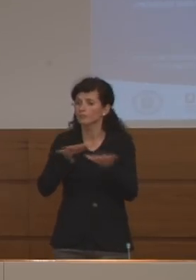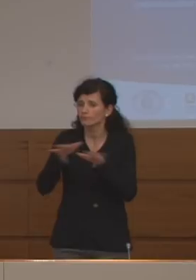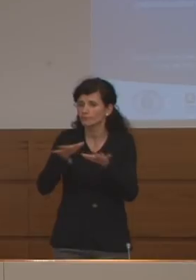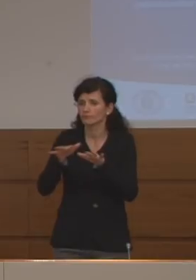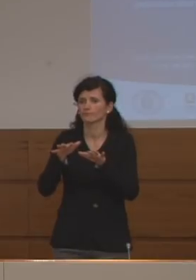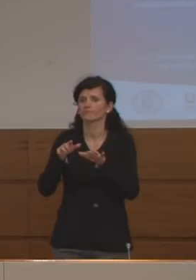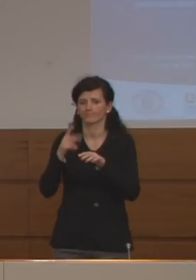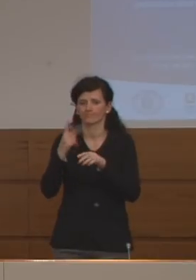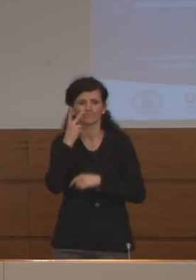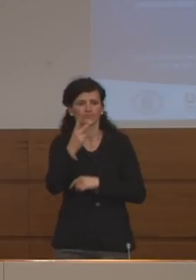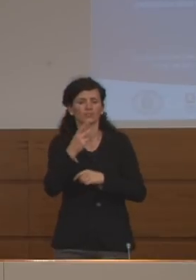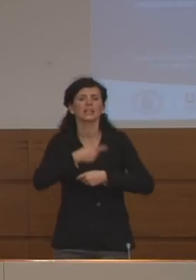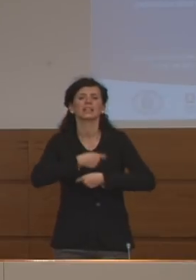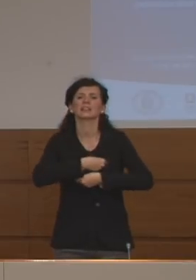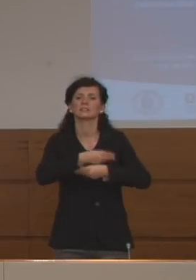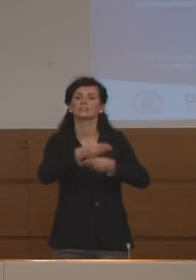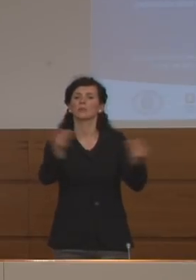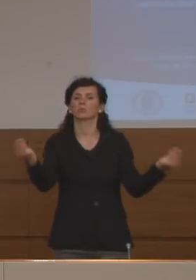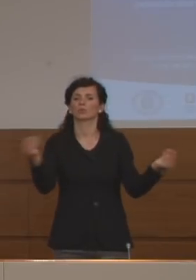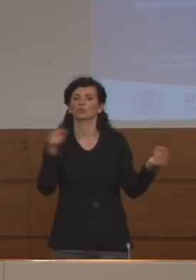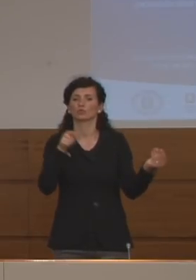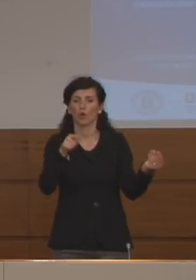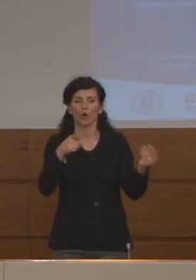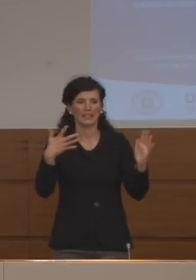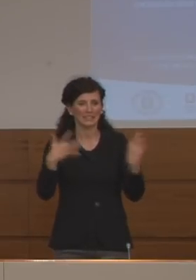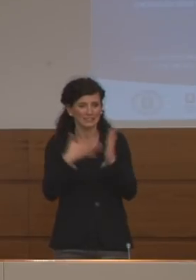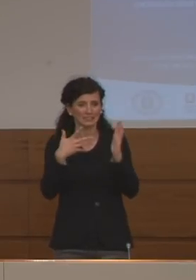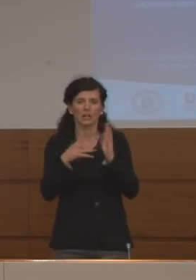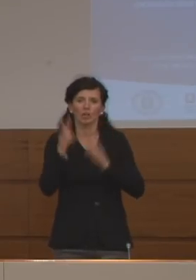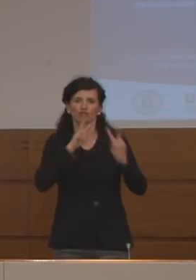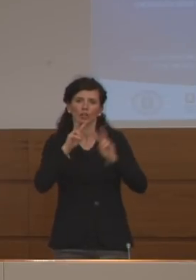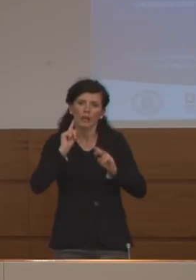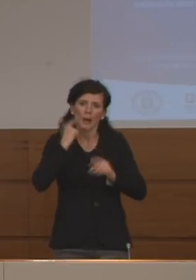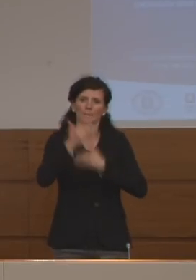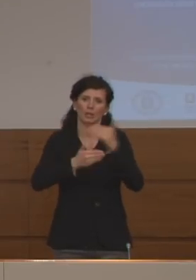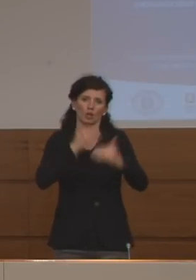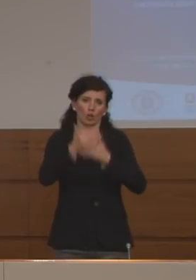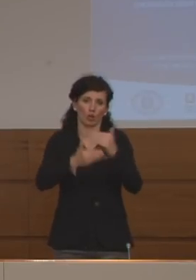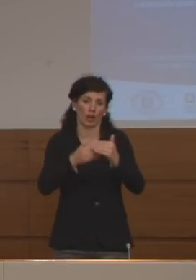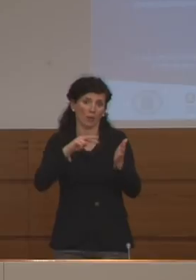distribuzione per cercare di incentivare e quindi migliorare questo questo problema.